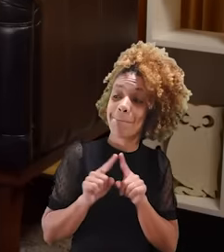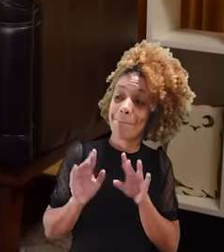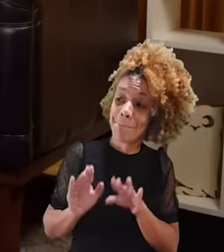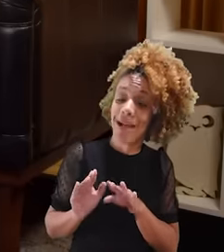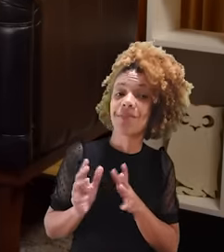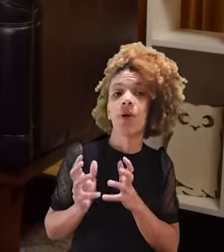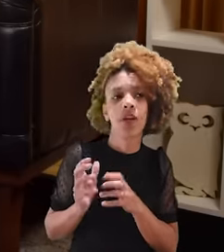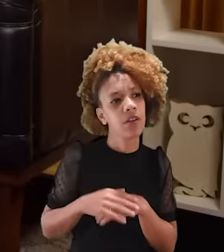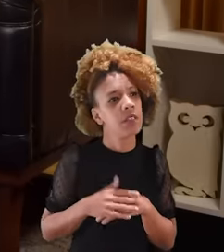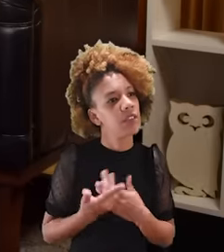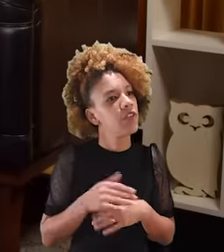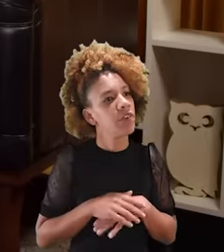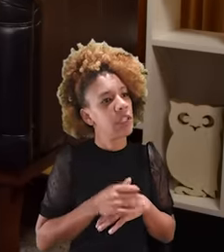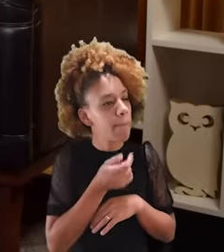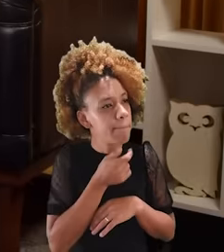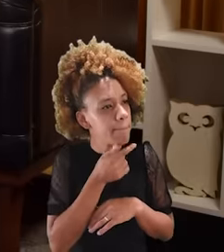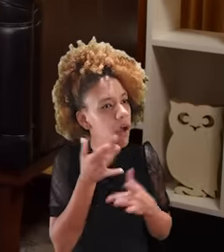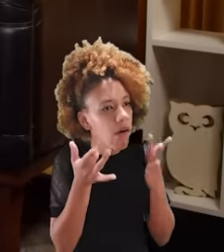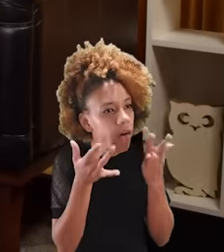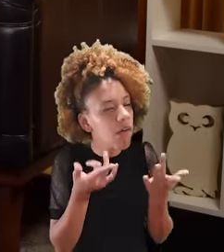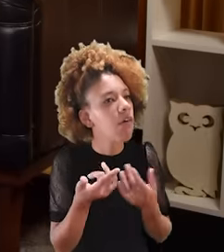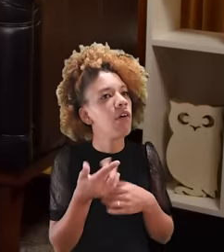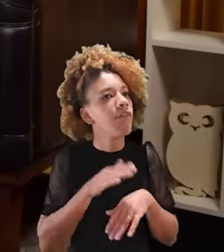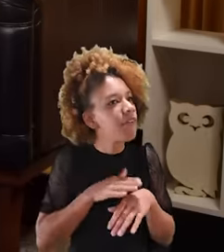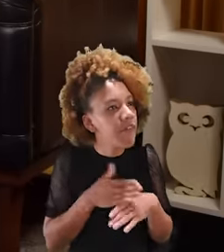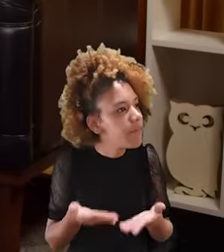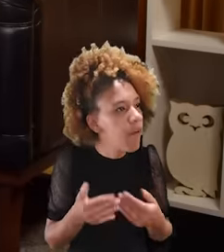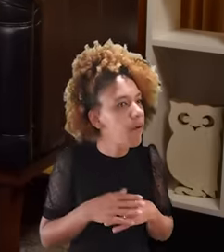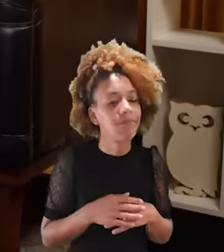criando todo mundo fala assim você não vai fazer um standup você não vai faz qu obrigada muito bem